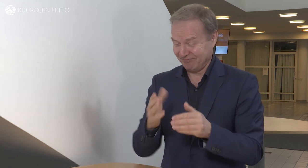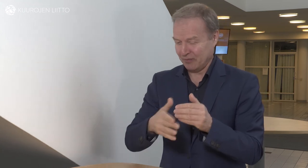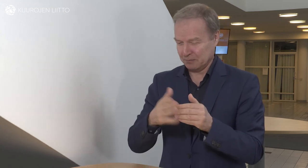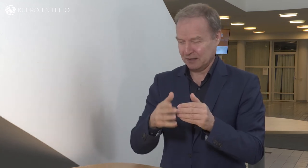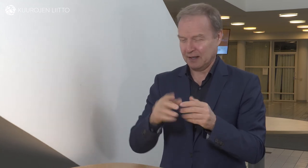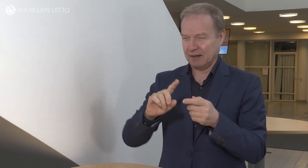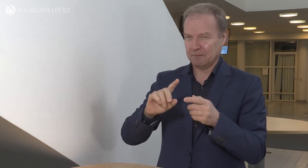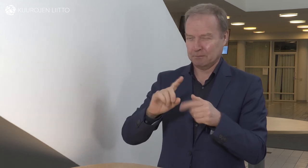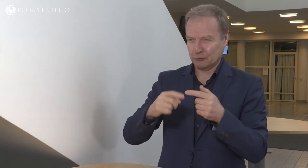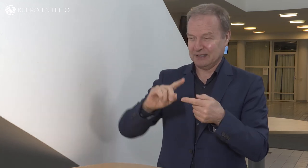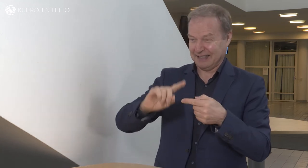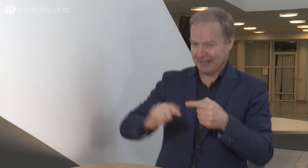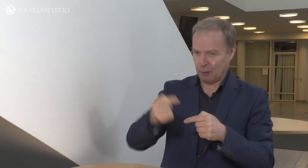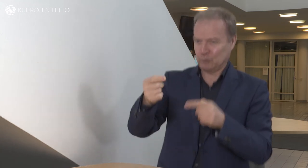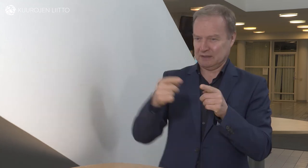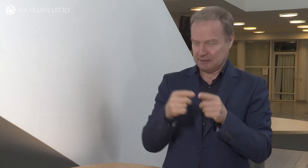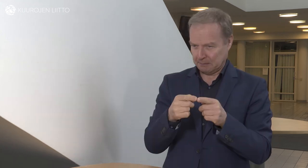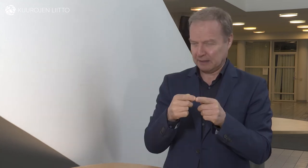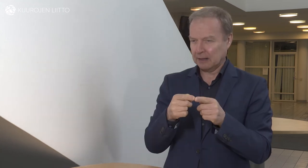jonka tehtävänä on valmistella totuus- ja sovintoprosessin käynnistämistä.